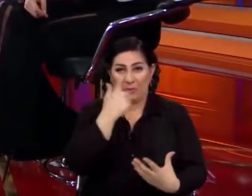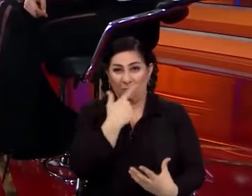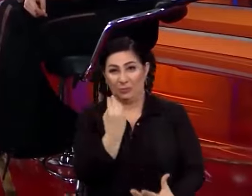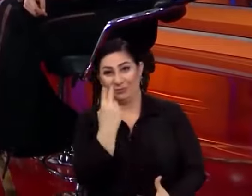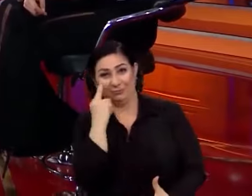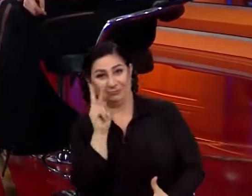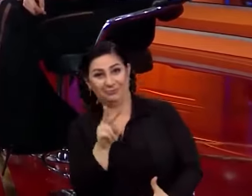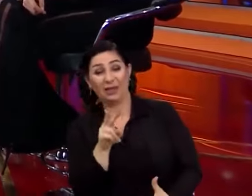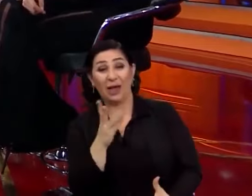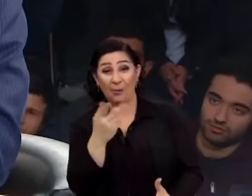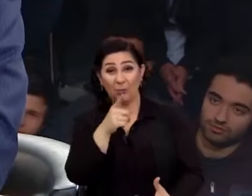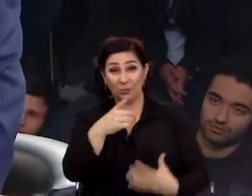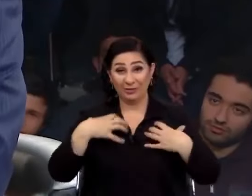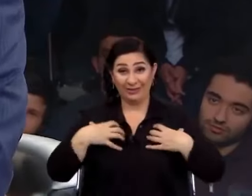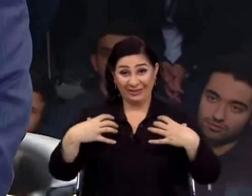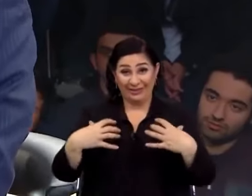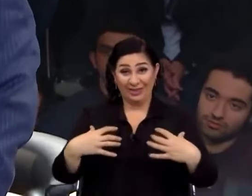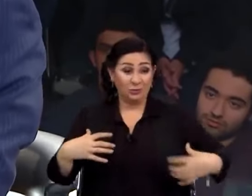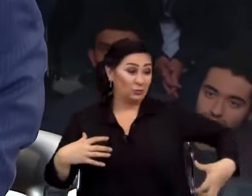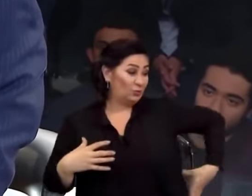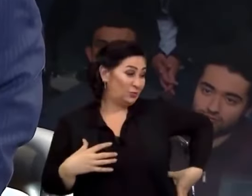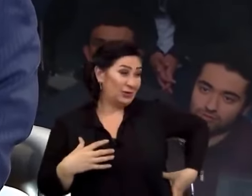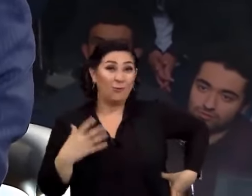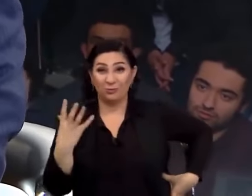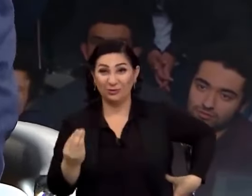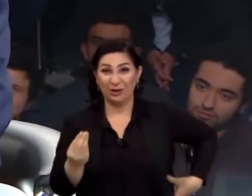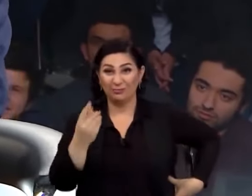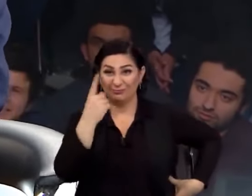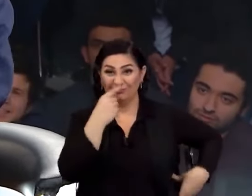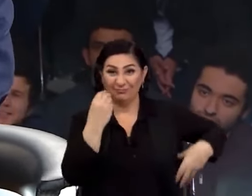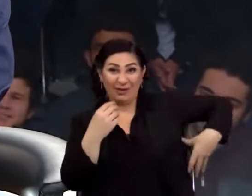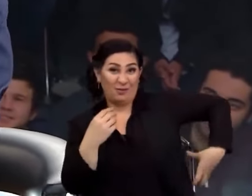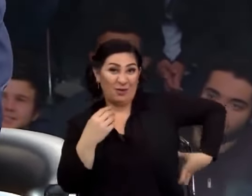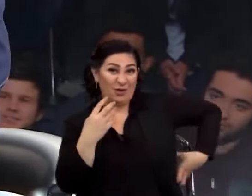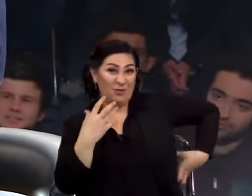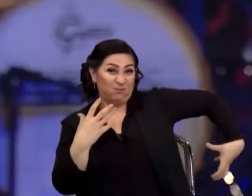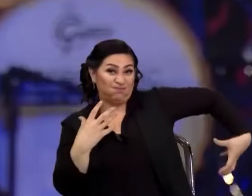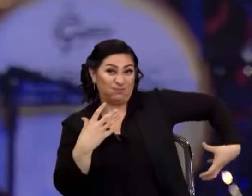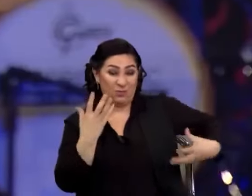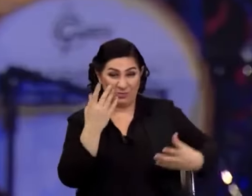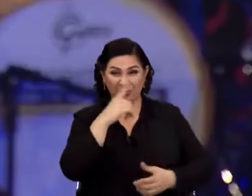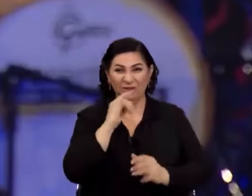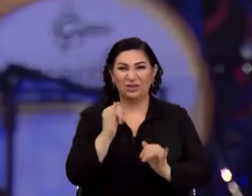değil mi Ama bu şişkinliğim şuramda olsa garip çok garip olur siz etkilenir